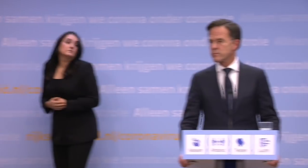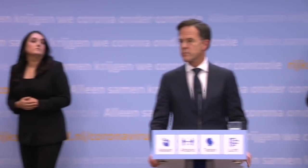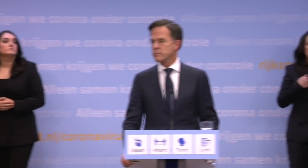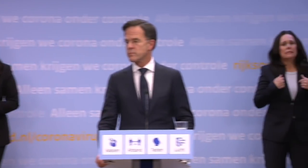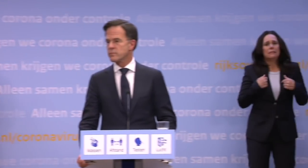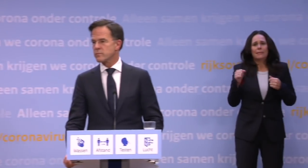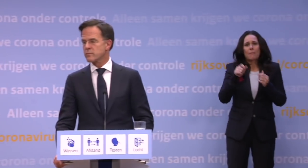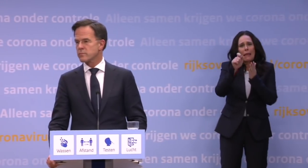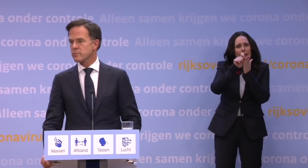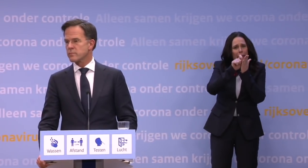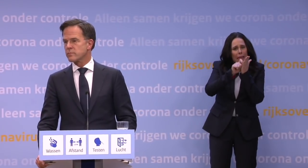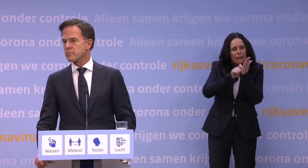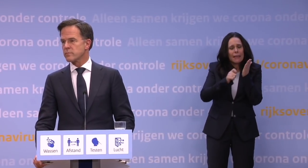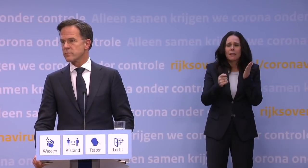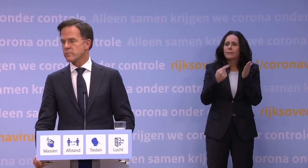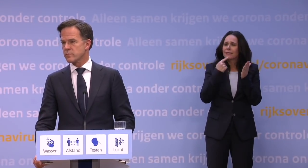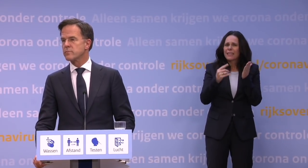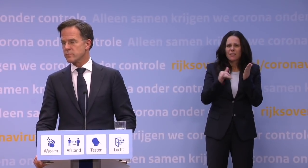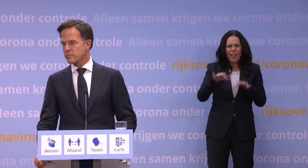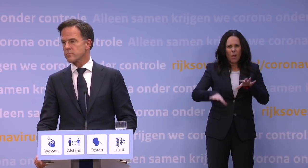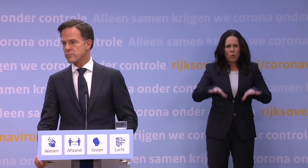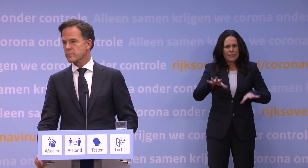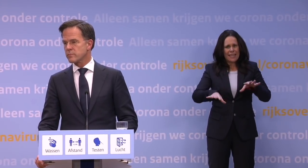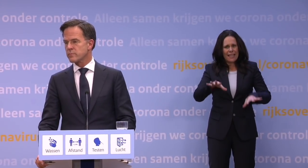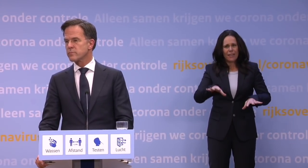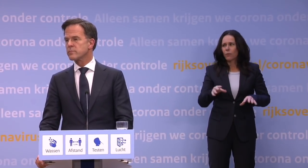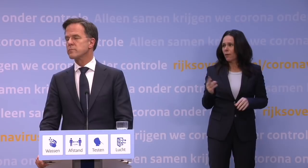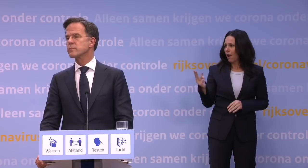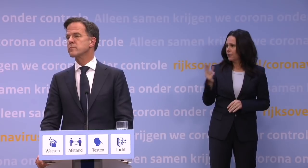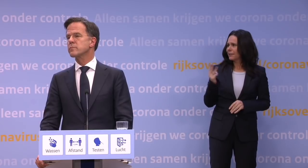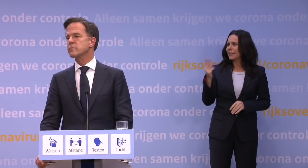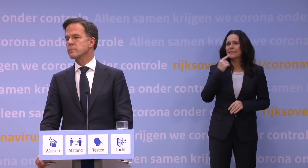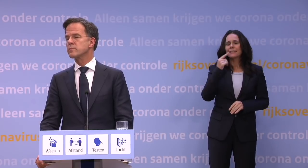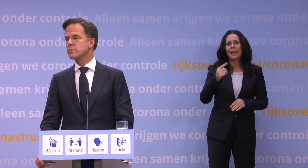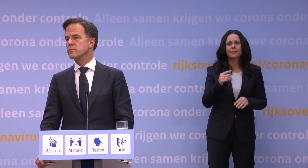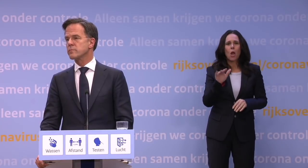U zegt: Er is vrij veel onzeker, of u met z'n drieën zegt dat, over de omikronvariant.